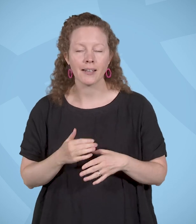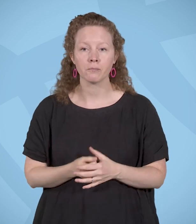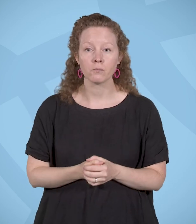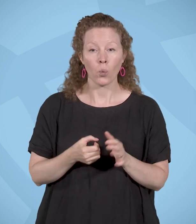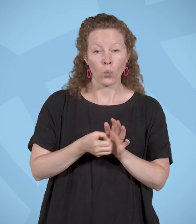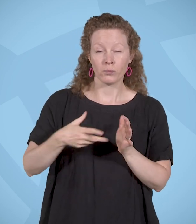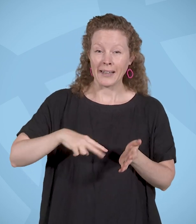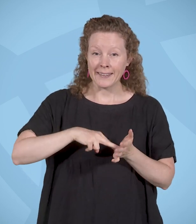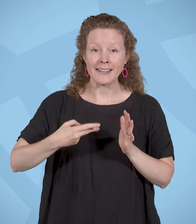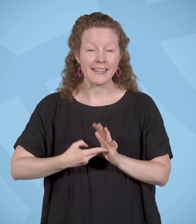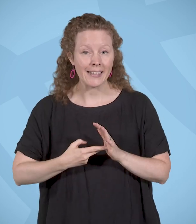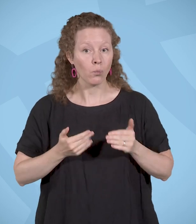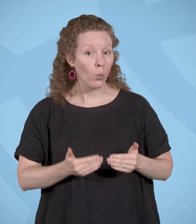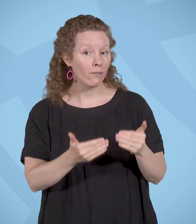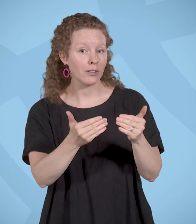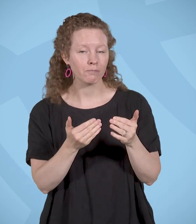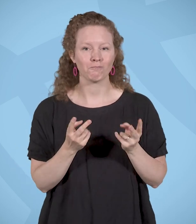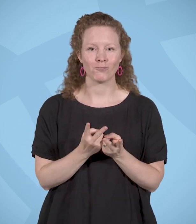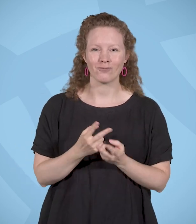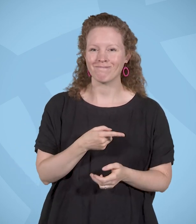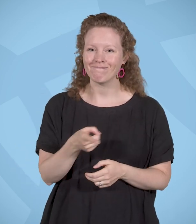Emellertid kommer texttelefontjänsten att förändras.